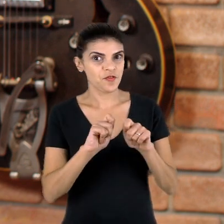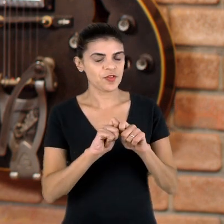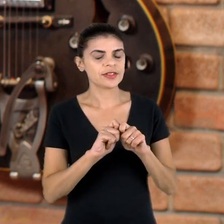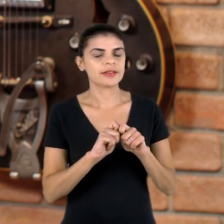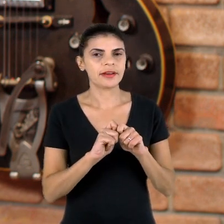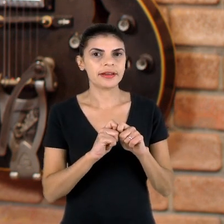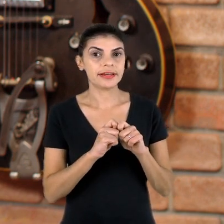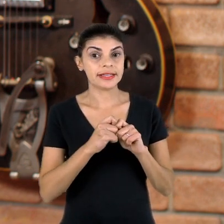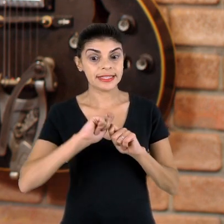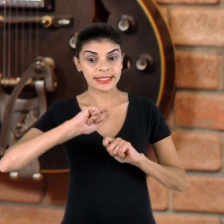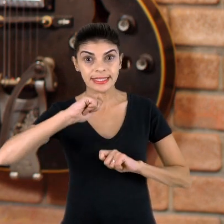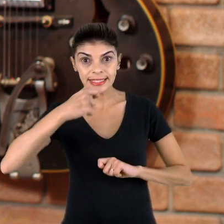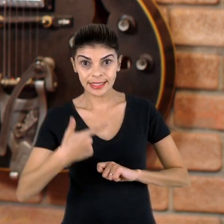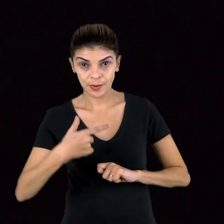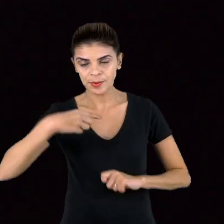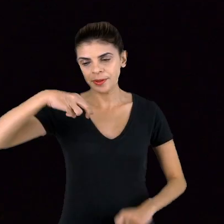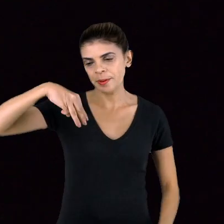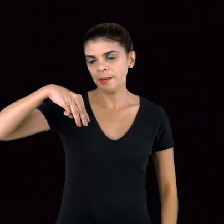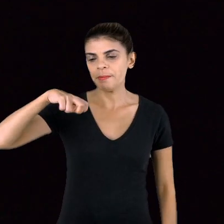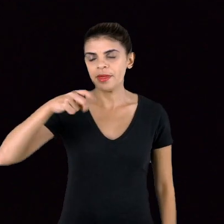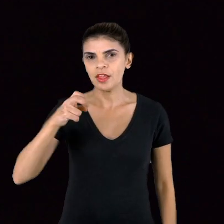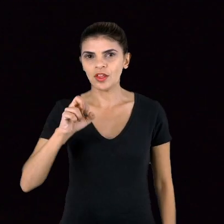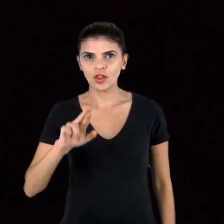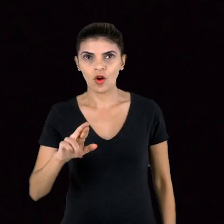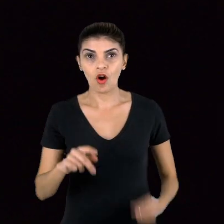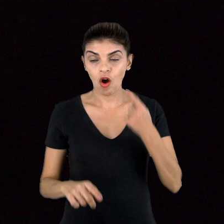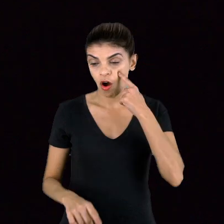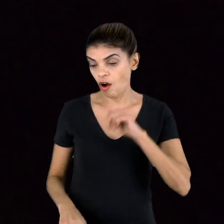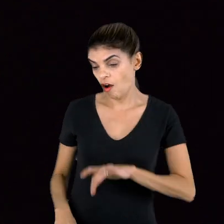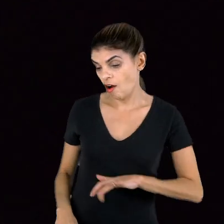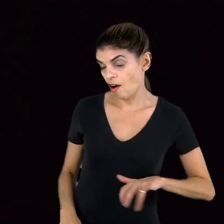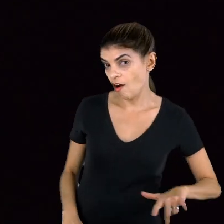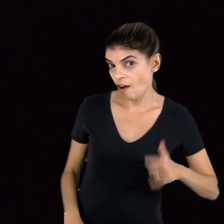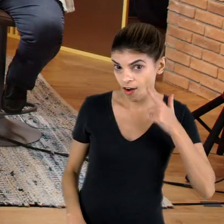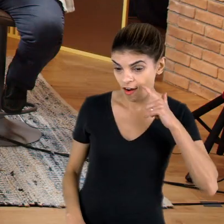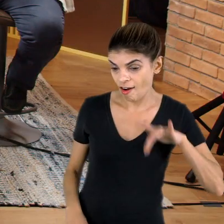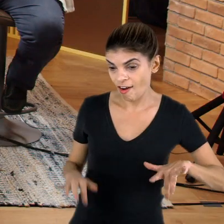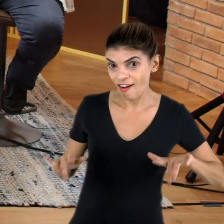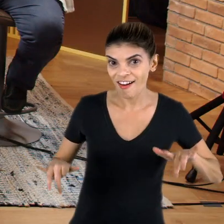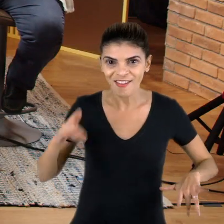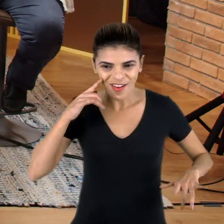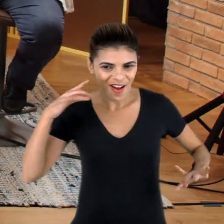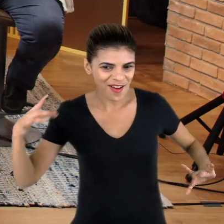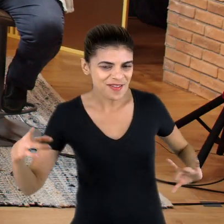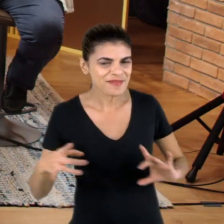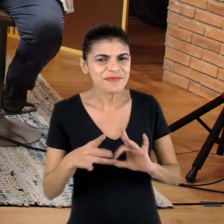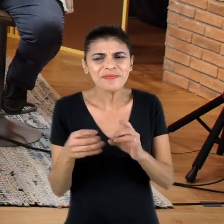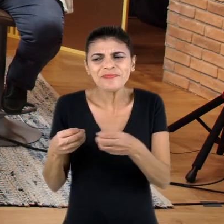Violão E aqui, ó! Piano Sacou? - Pertinho! Exatamente!